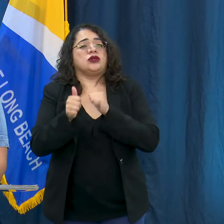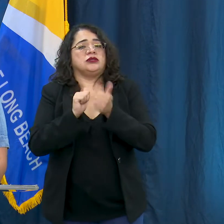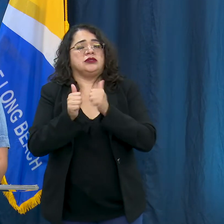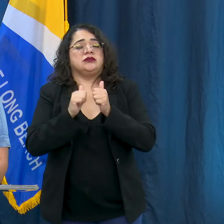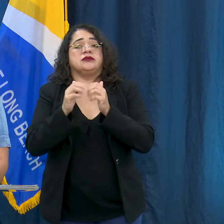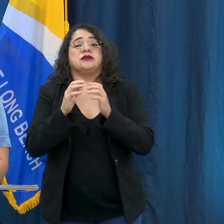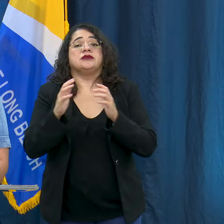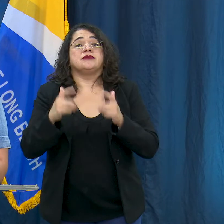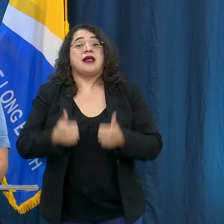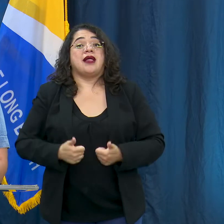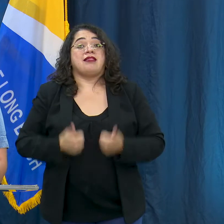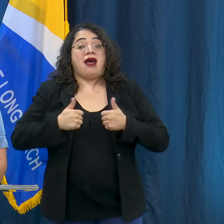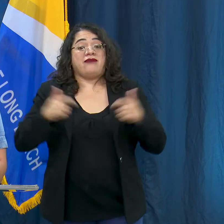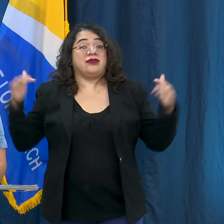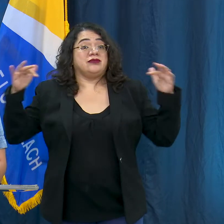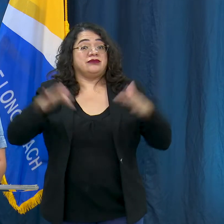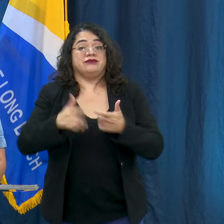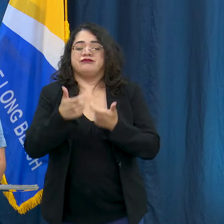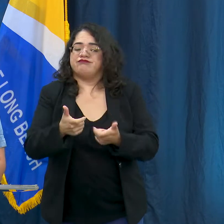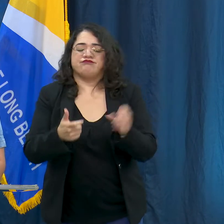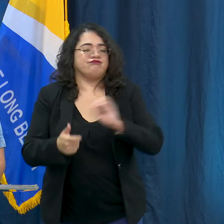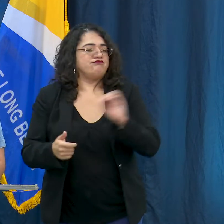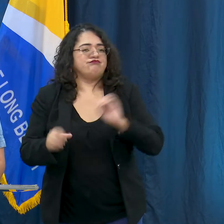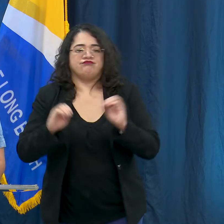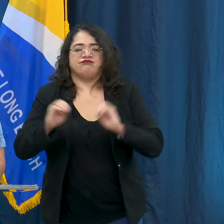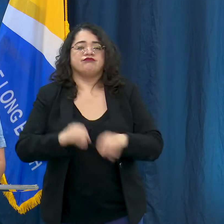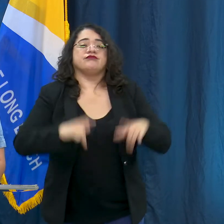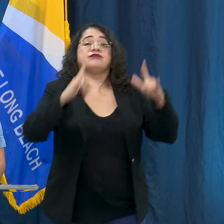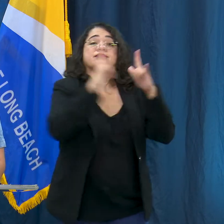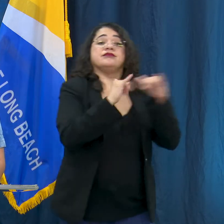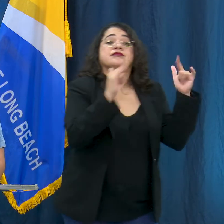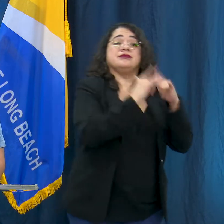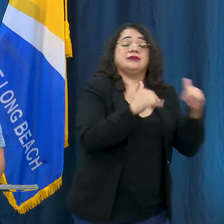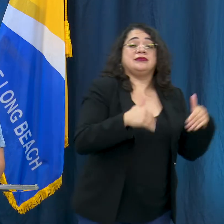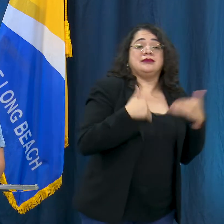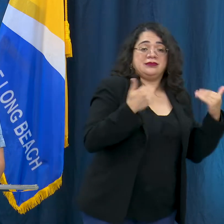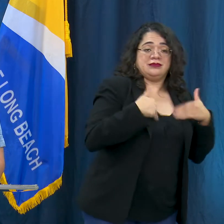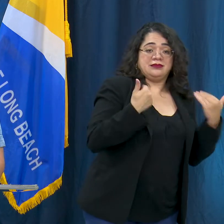campamento de día para Hoeven a scam pimentos de vehículos reckless Evo's y